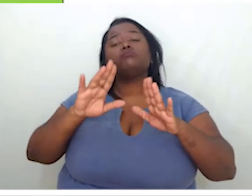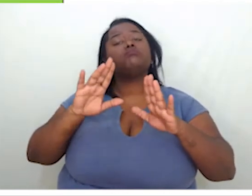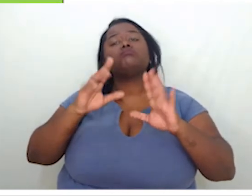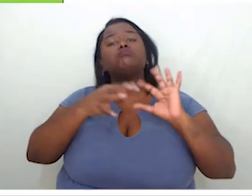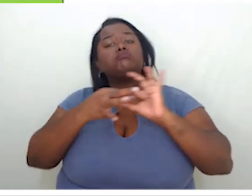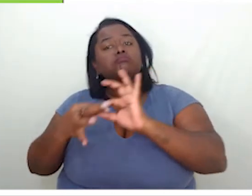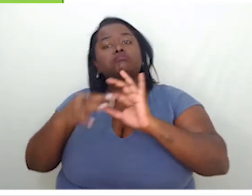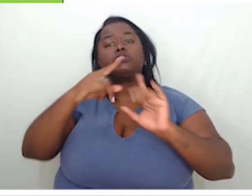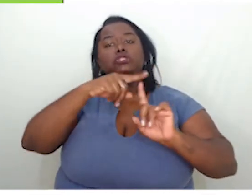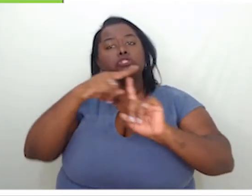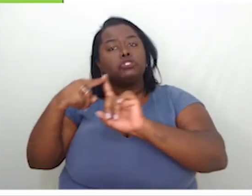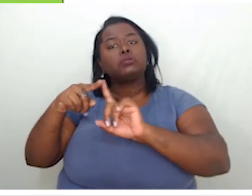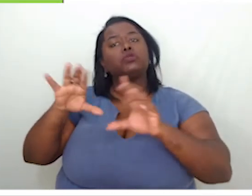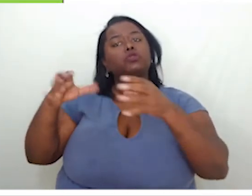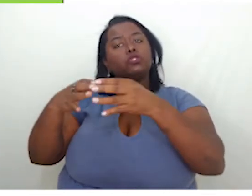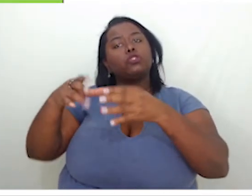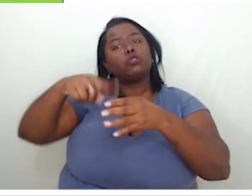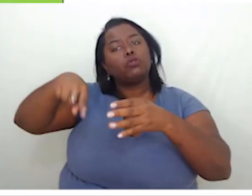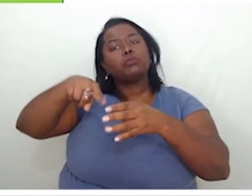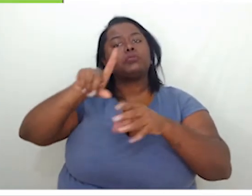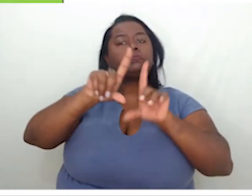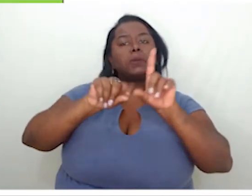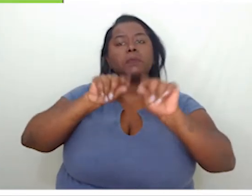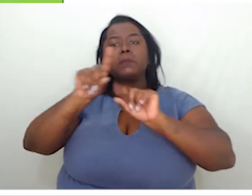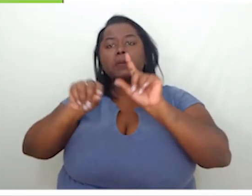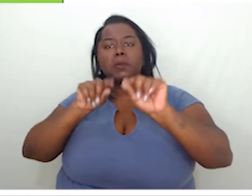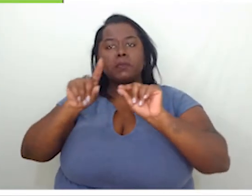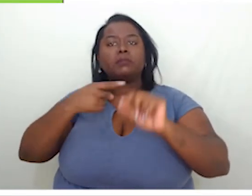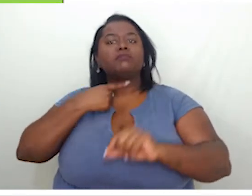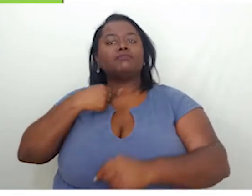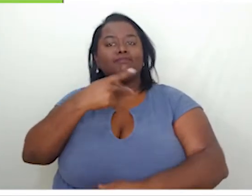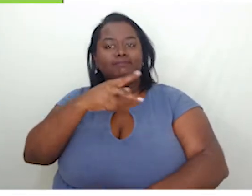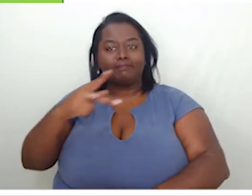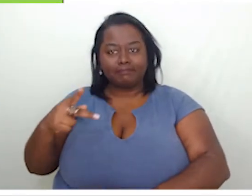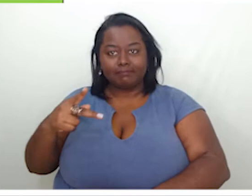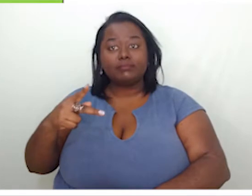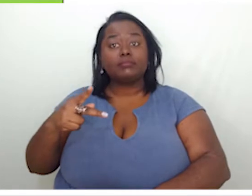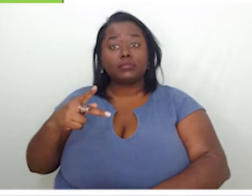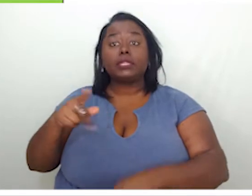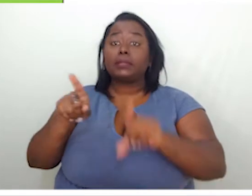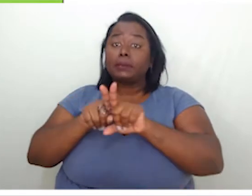Una desventaja para algunos de los profesores puede ser que ellos necesiten aprender